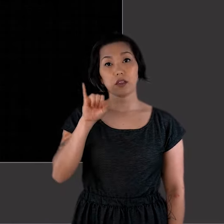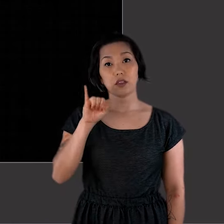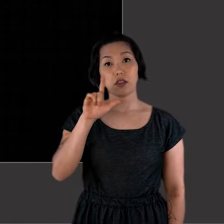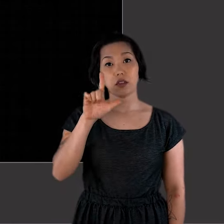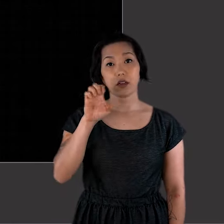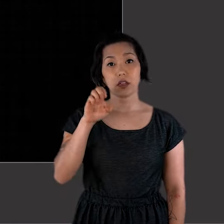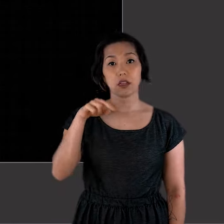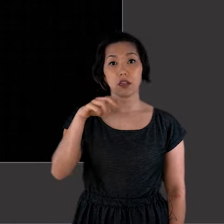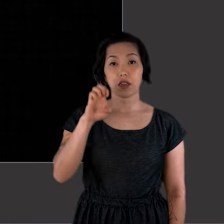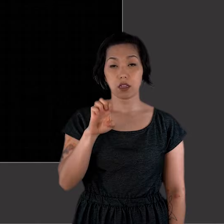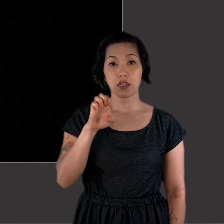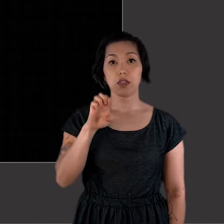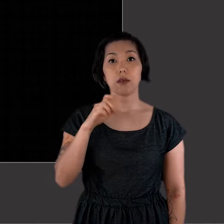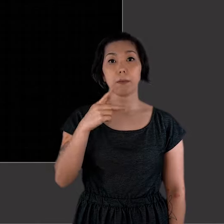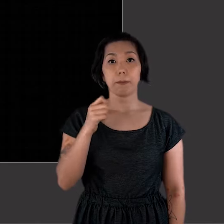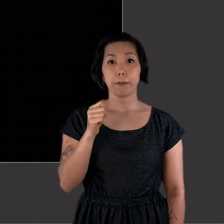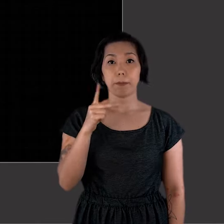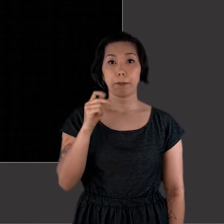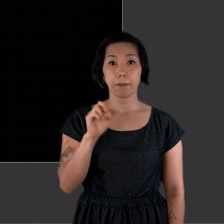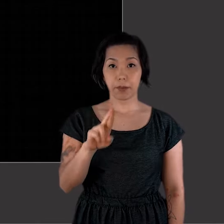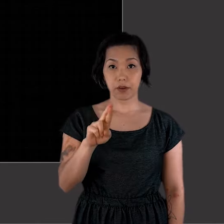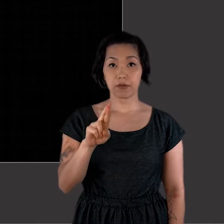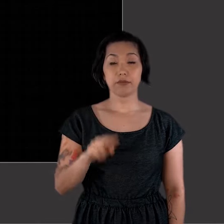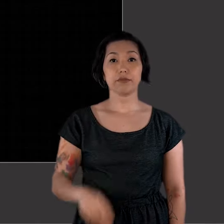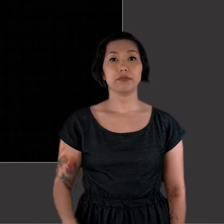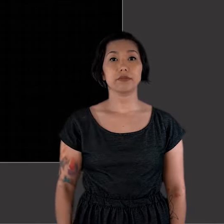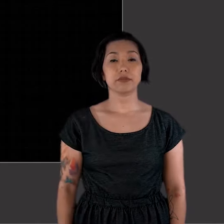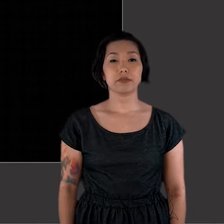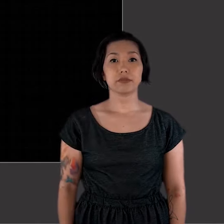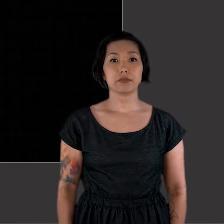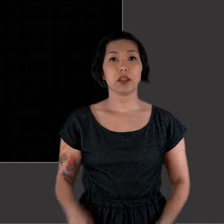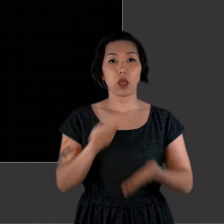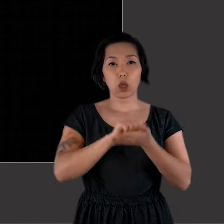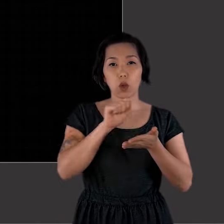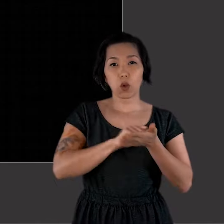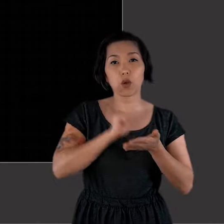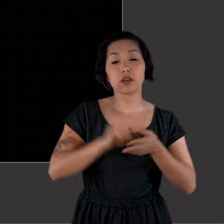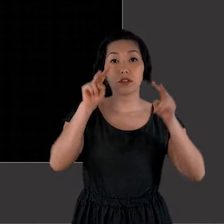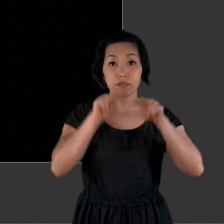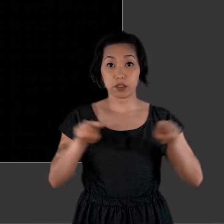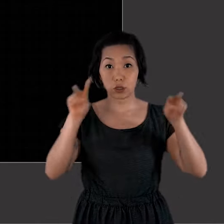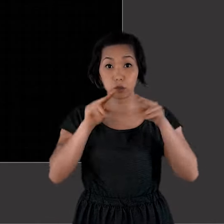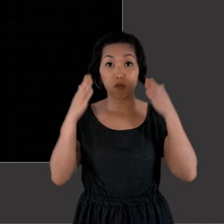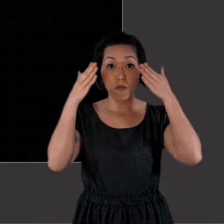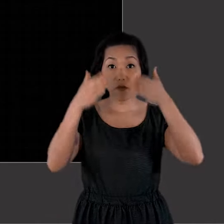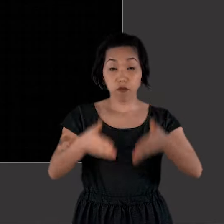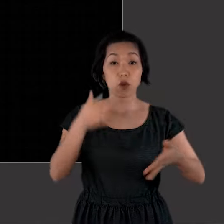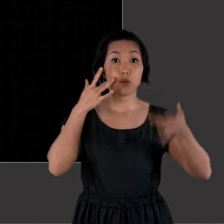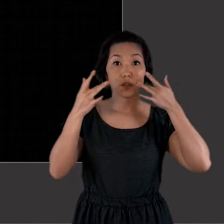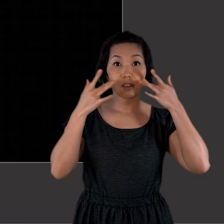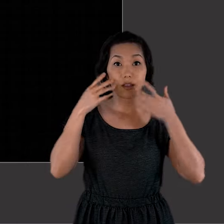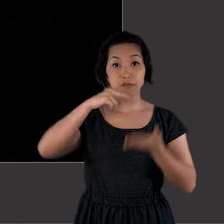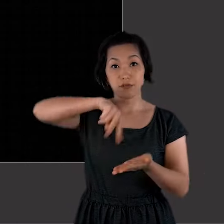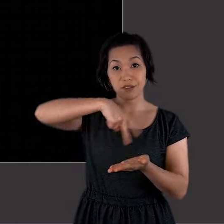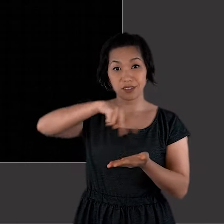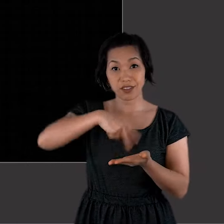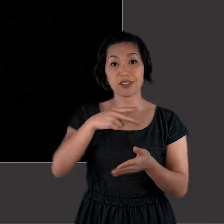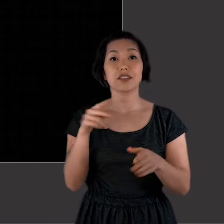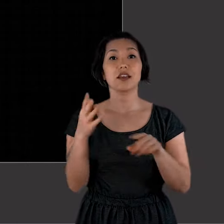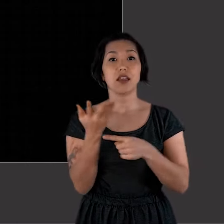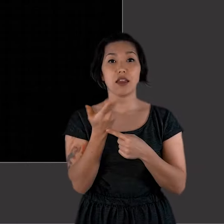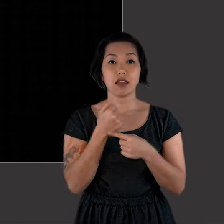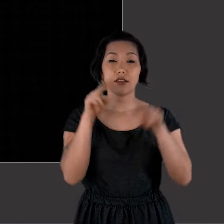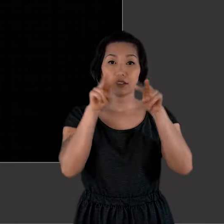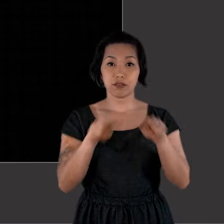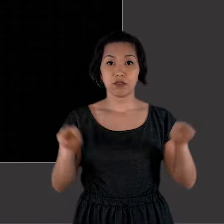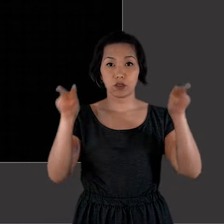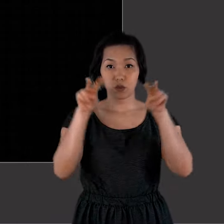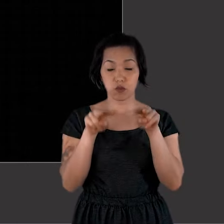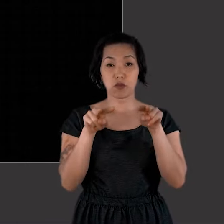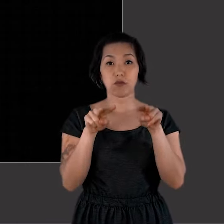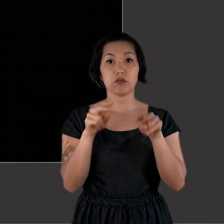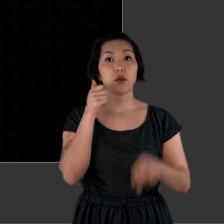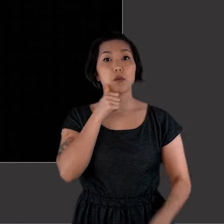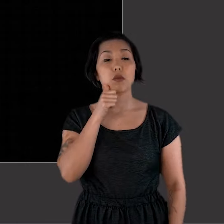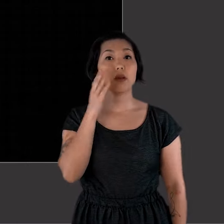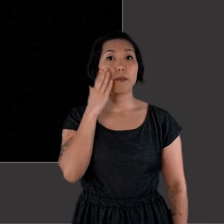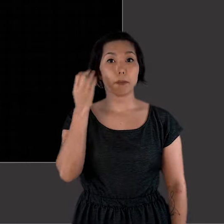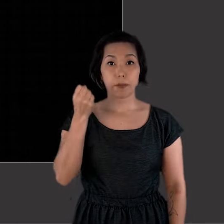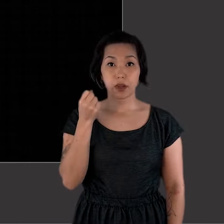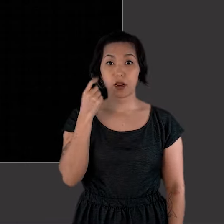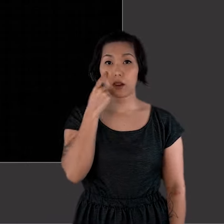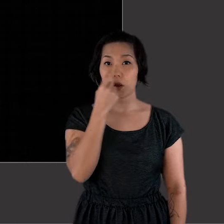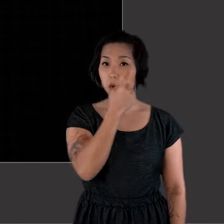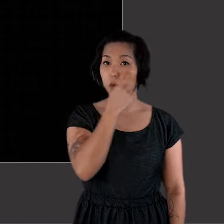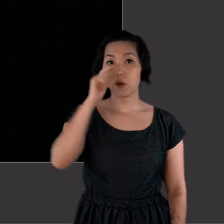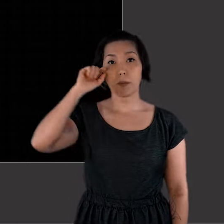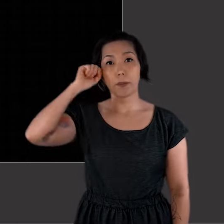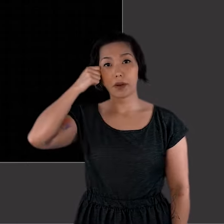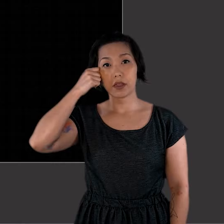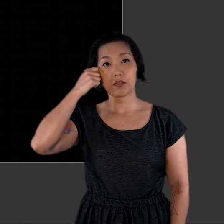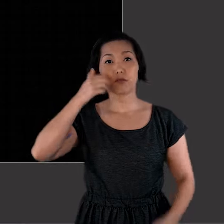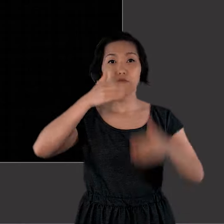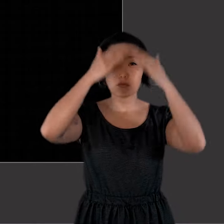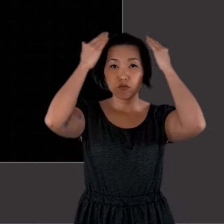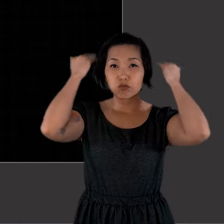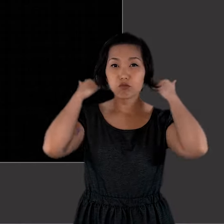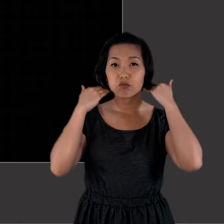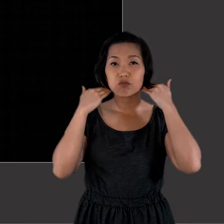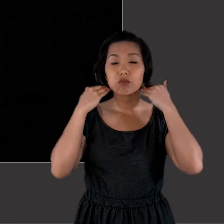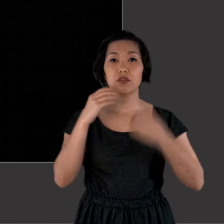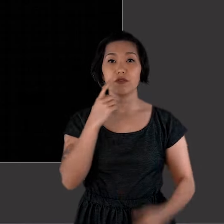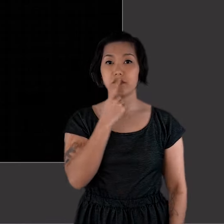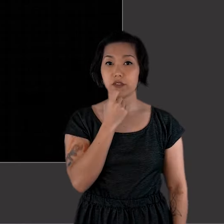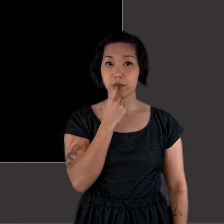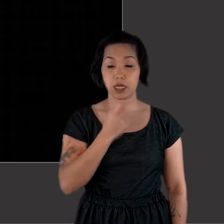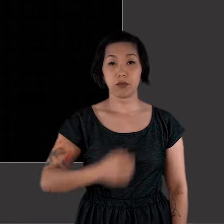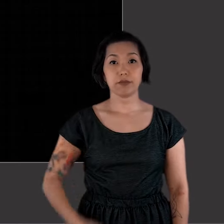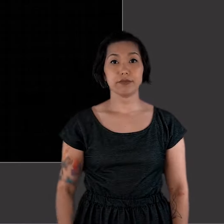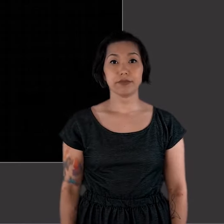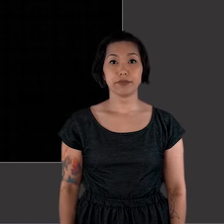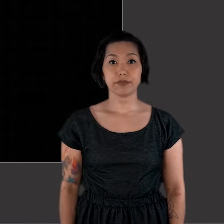Edilene Lírio Paper é cronista visual com atuação em teatro, dança e artes plásticas. Ela é branca tem olhos pretos e cabelos curtos e vermelhos